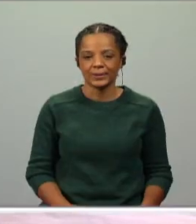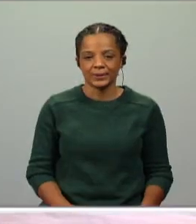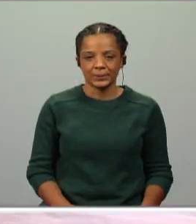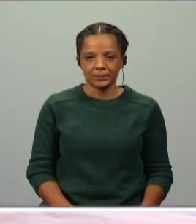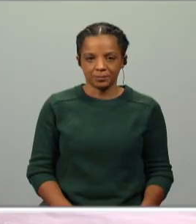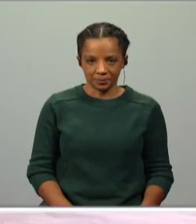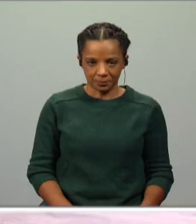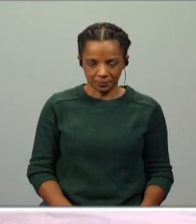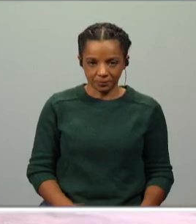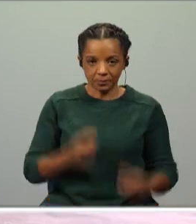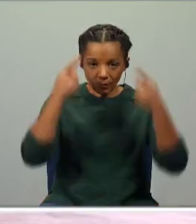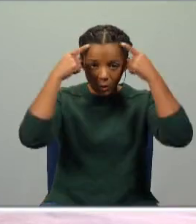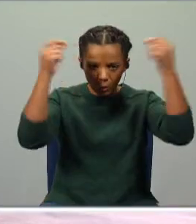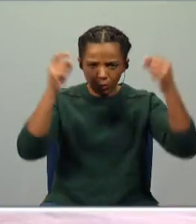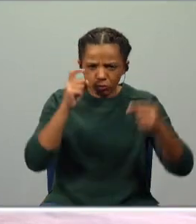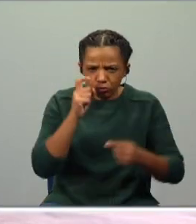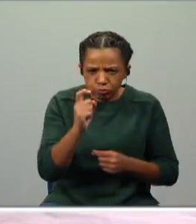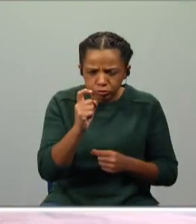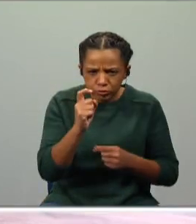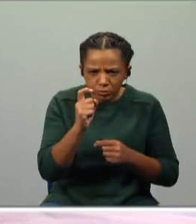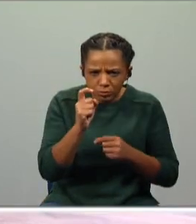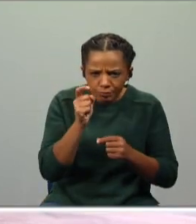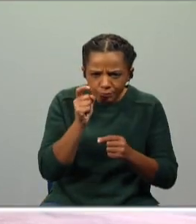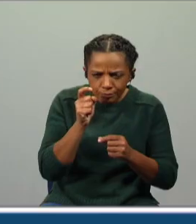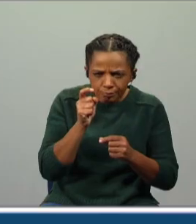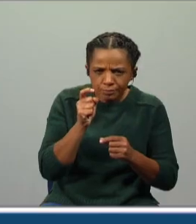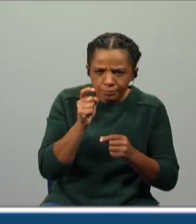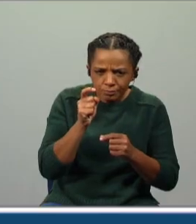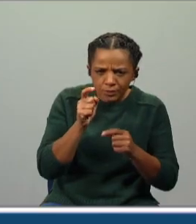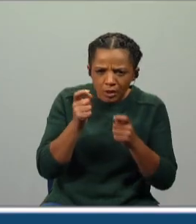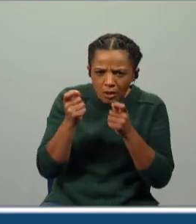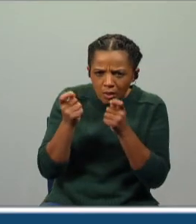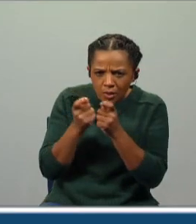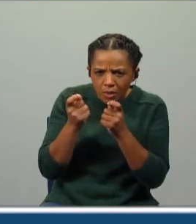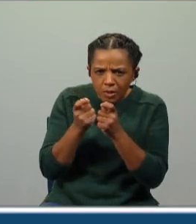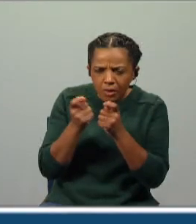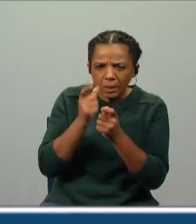Quando o lobo mau sorrateiramente se aproximou do pai natal,